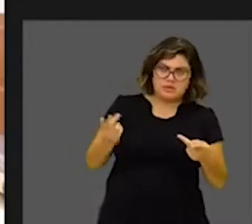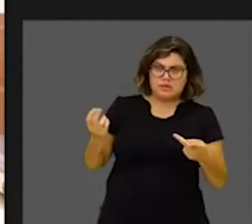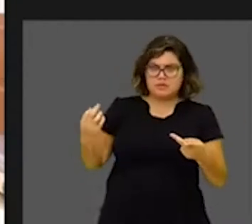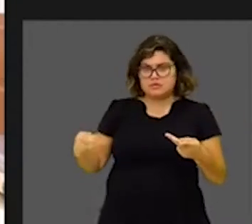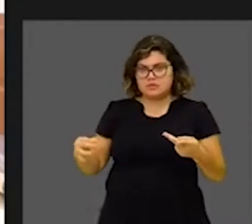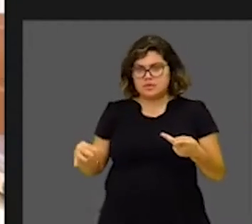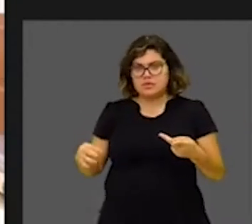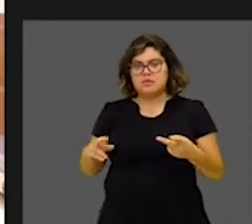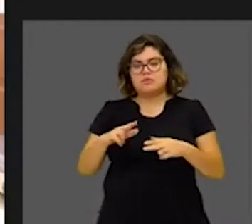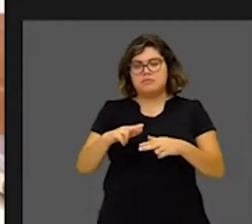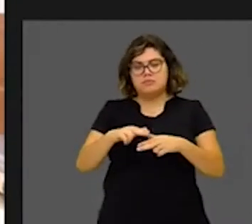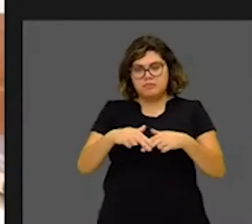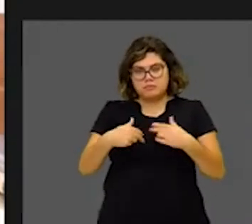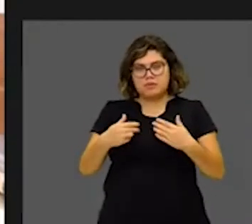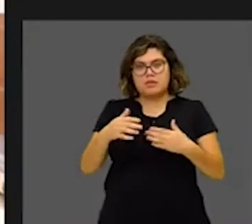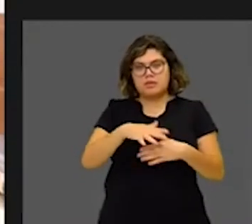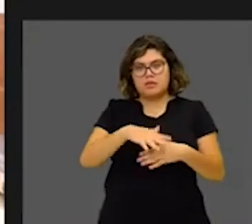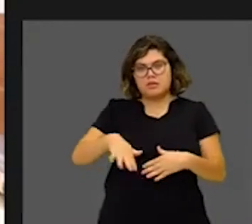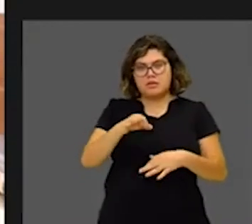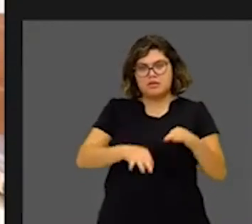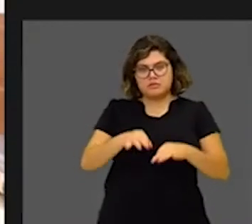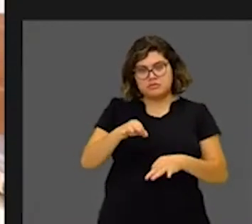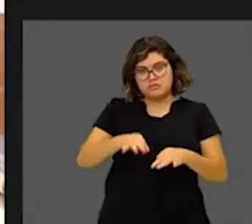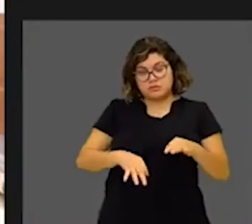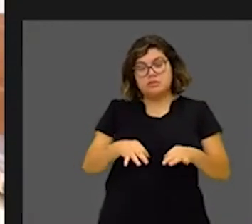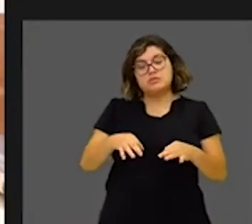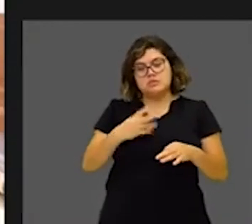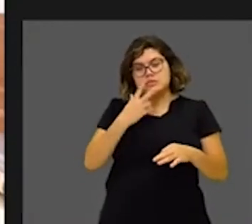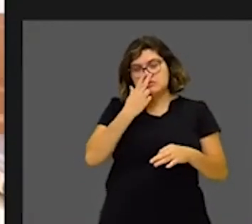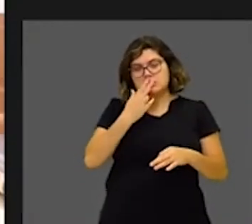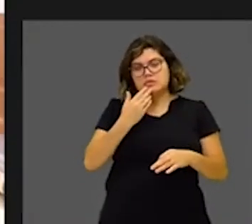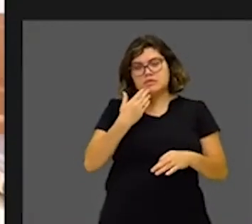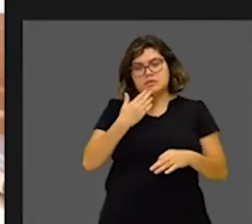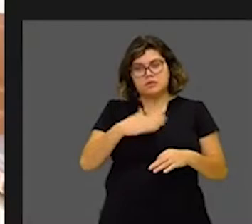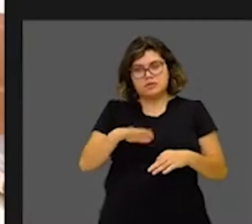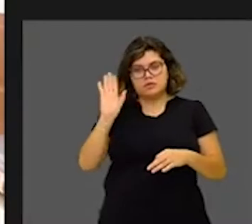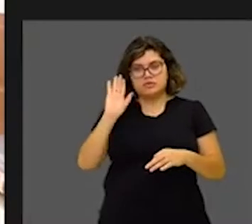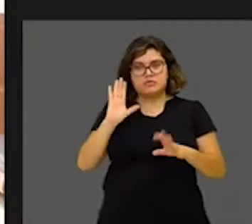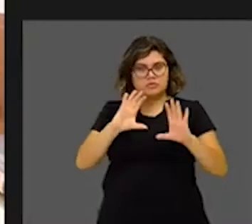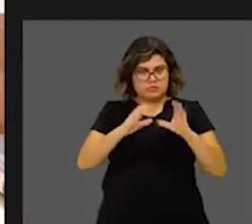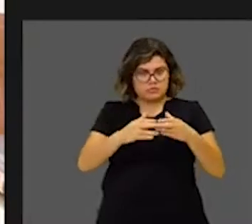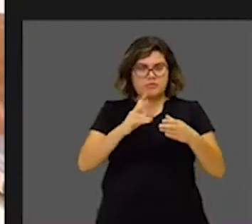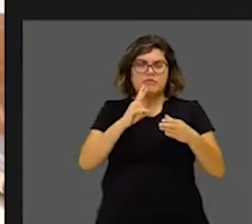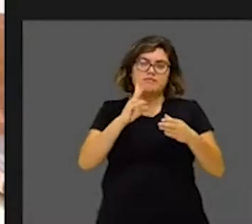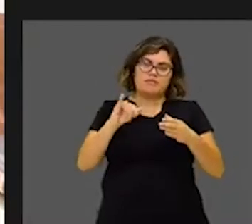pelo dimensão jurídica as candidaturas vão caminhar na mesma lógica nesse primeiro por